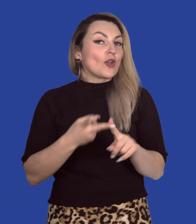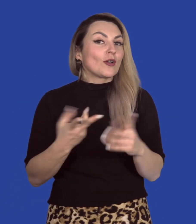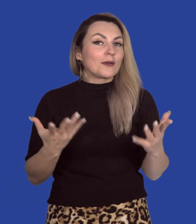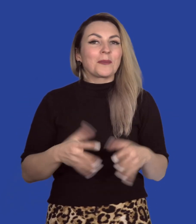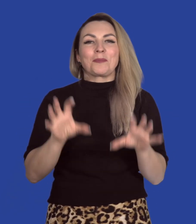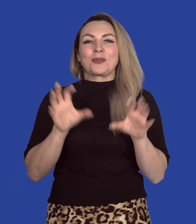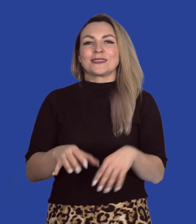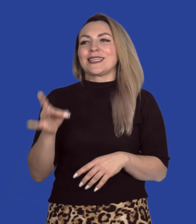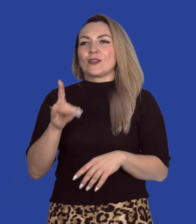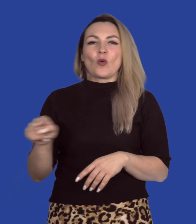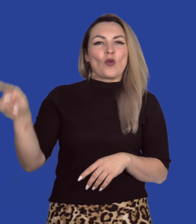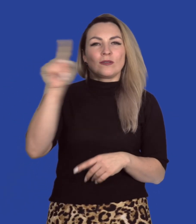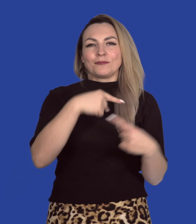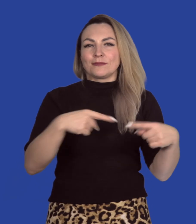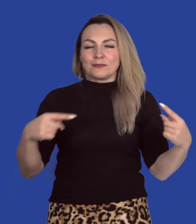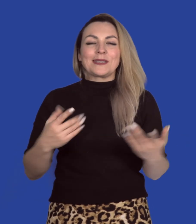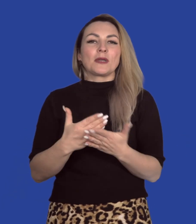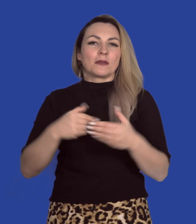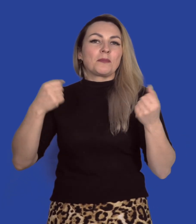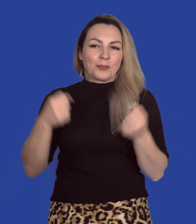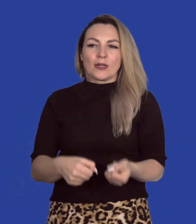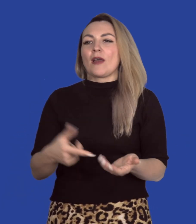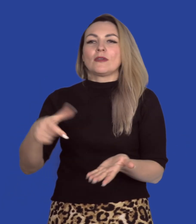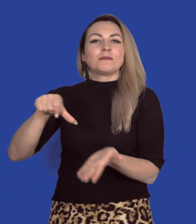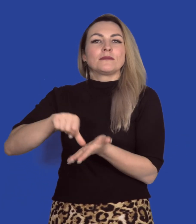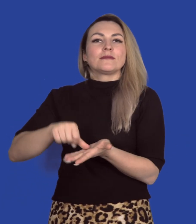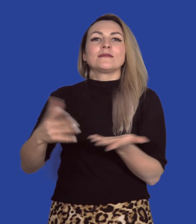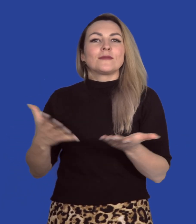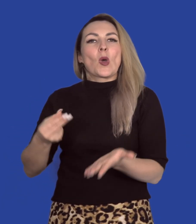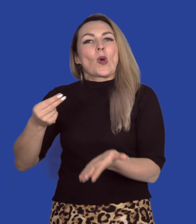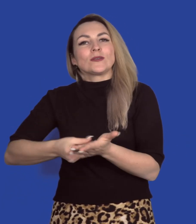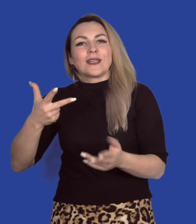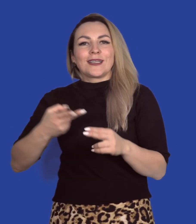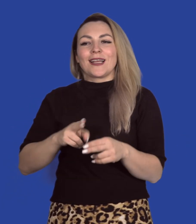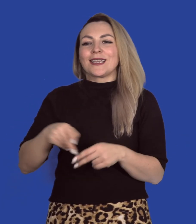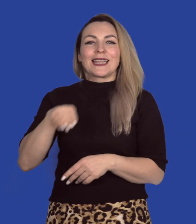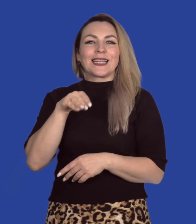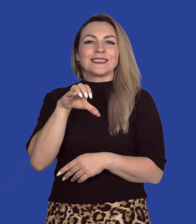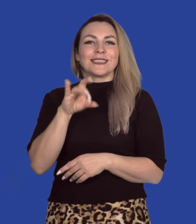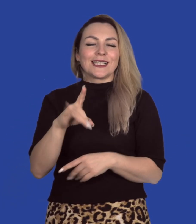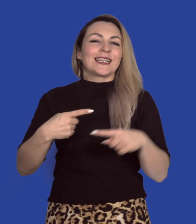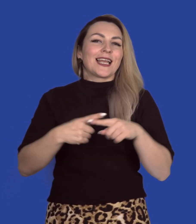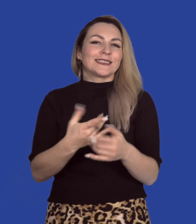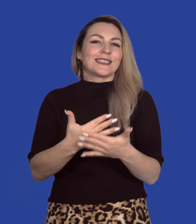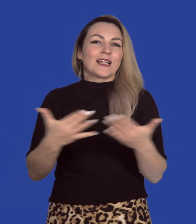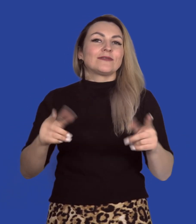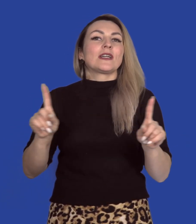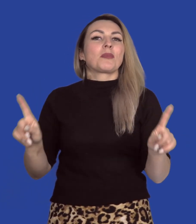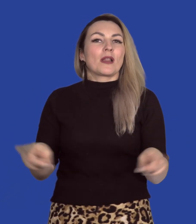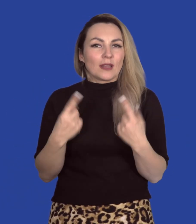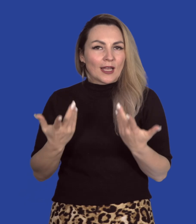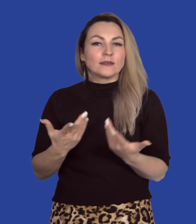Также это соглашение позволит председателям РО ВОГ оценивать ТСР (технические средства реабилитации),